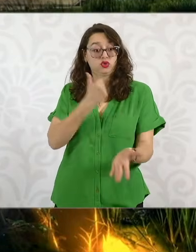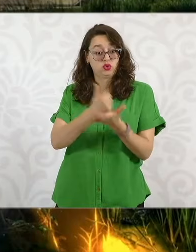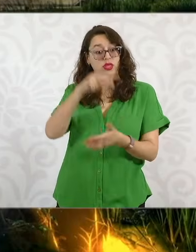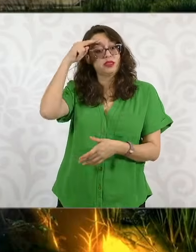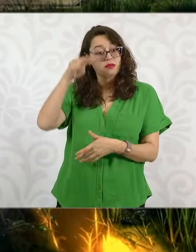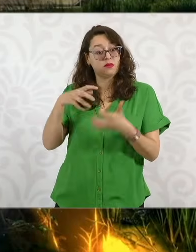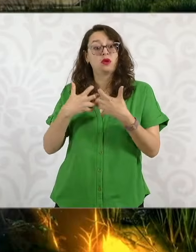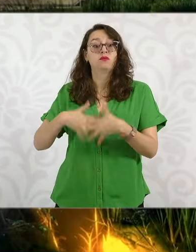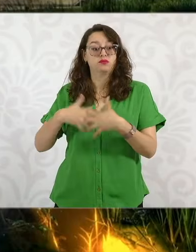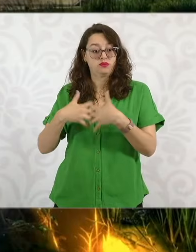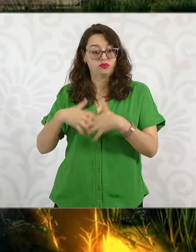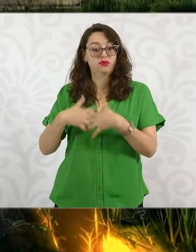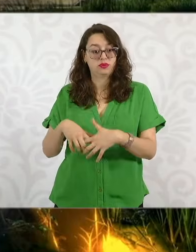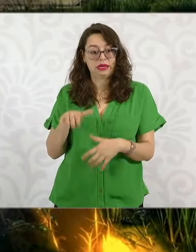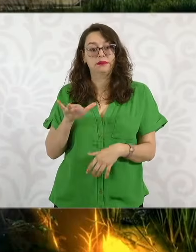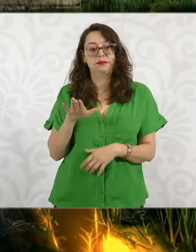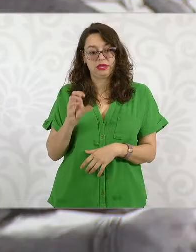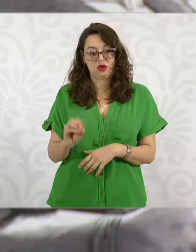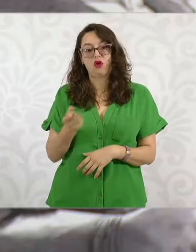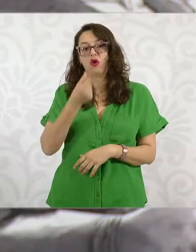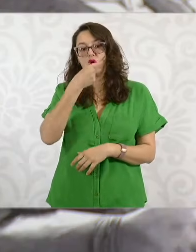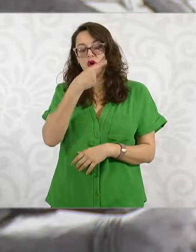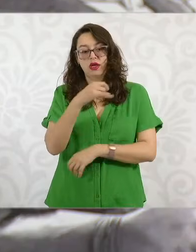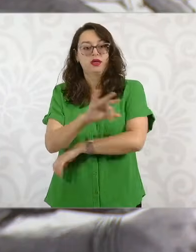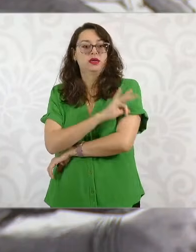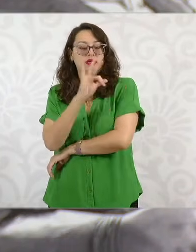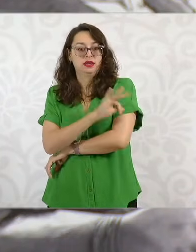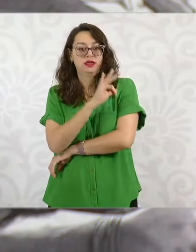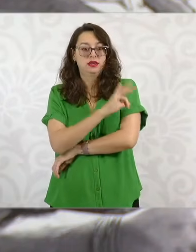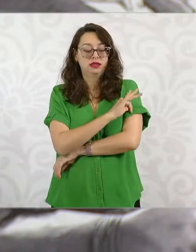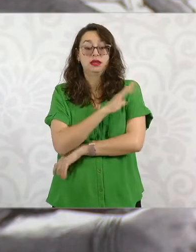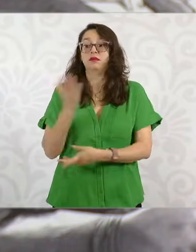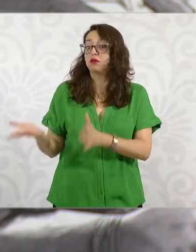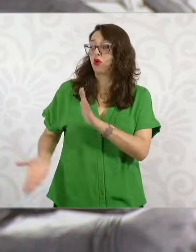y vacunas recombinantes y la construcción de una planta de síntesis y encapsulación de ARN